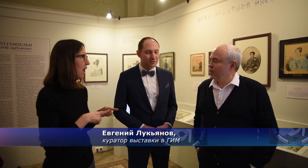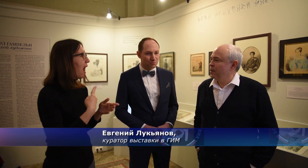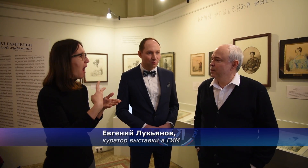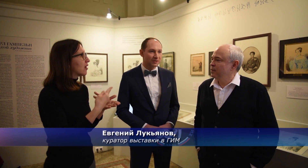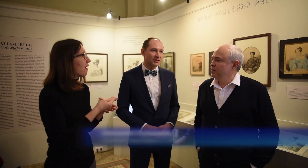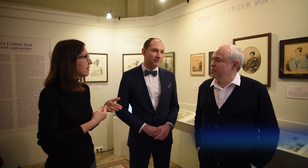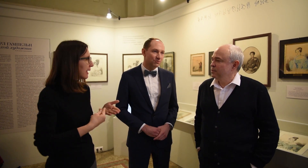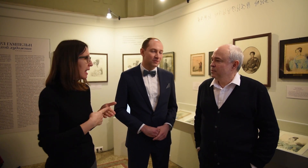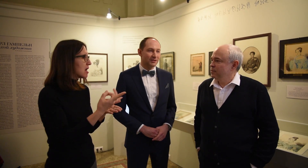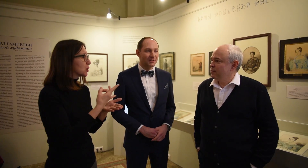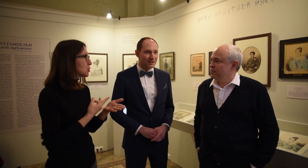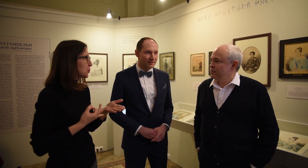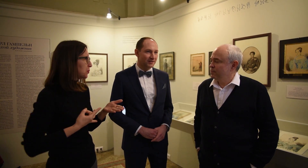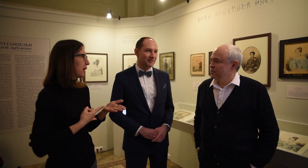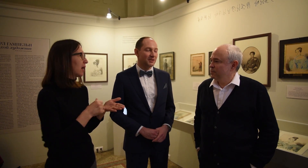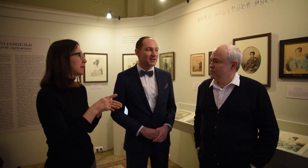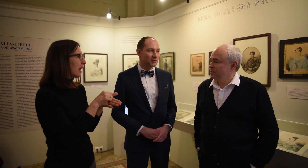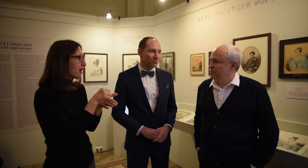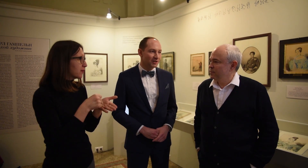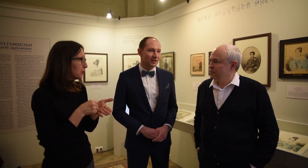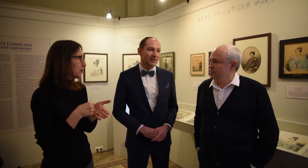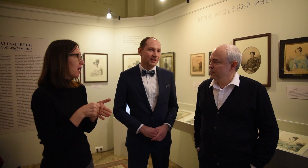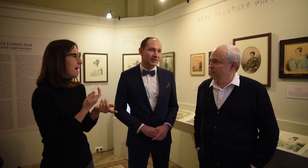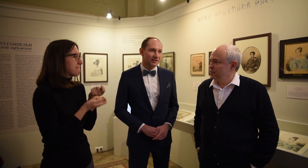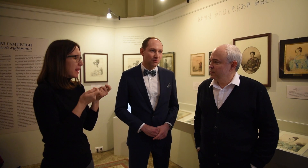акварель, рисунок, гравюра, литография, миниатюра -